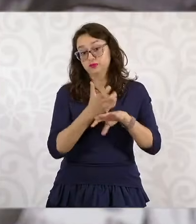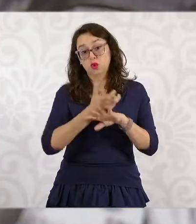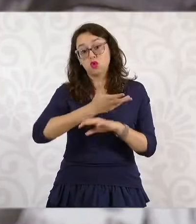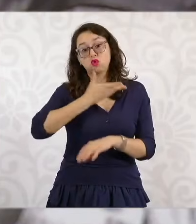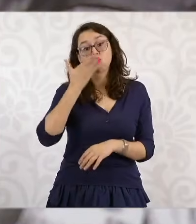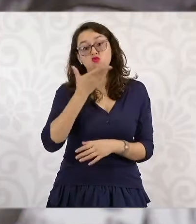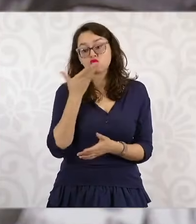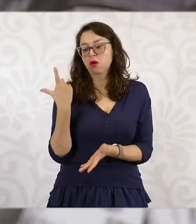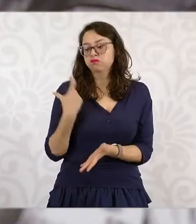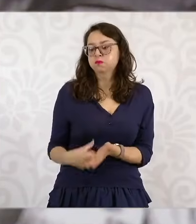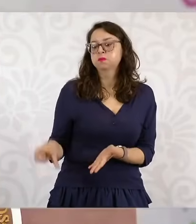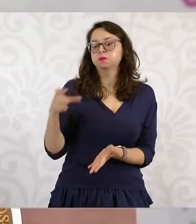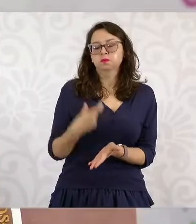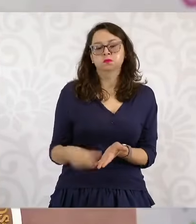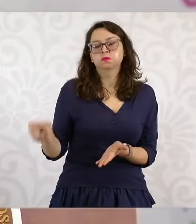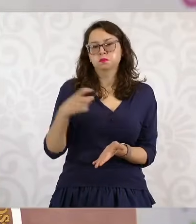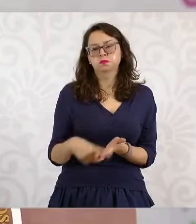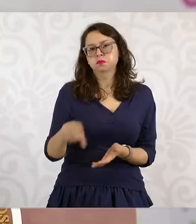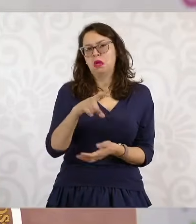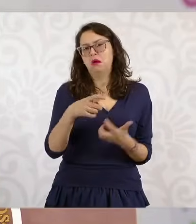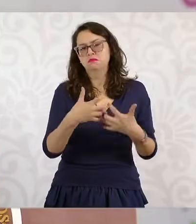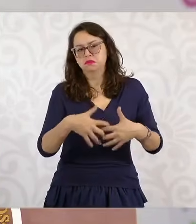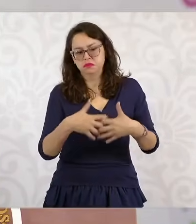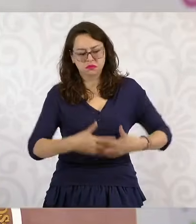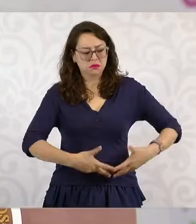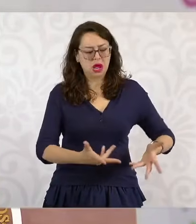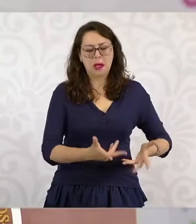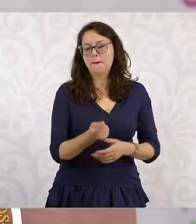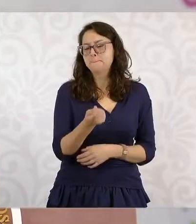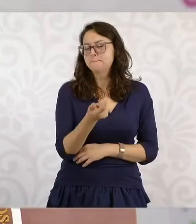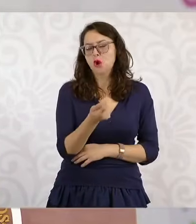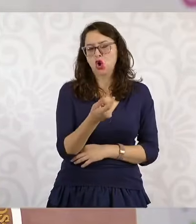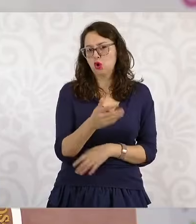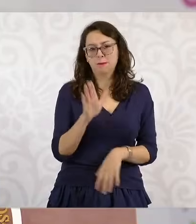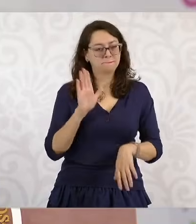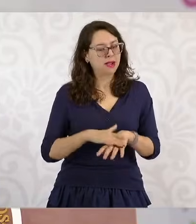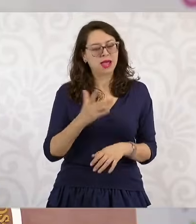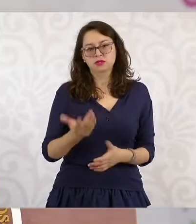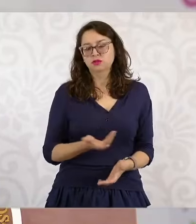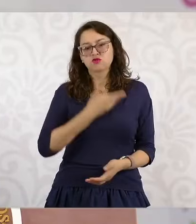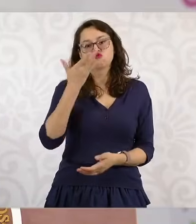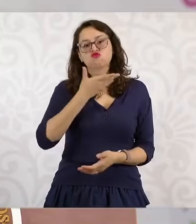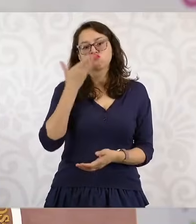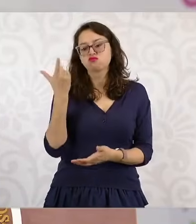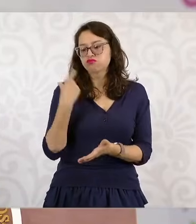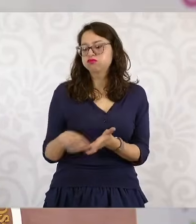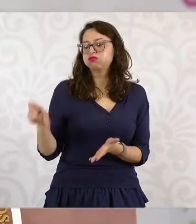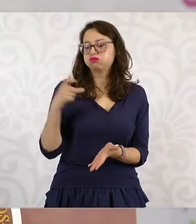no en productividad y el consumo de los mexicanos en Estados Unidos es avasallador. Les voy a contar